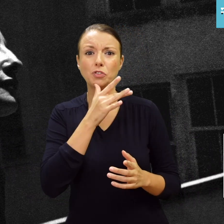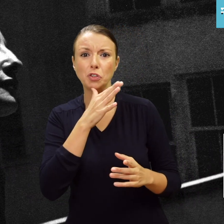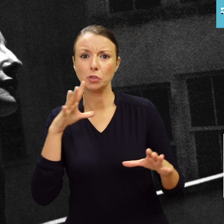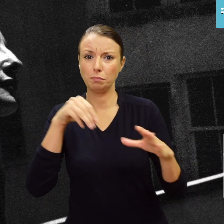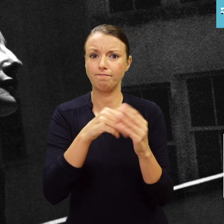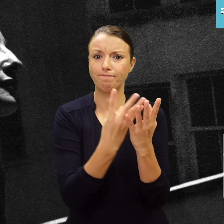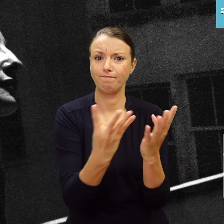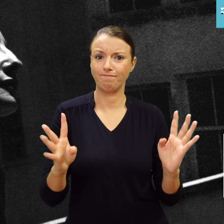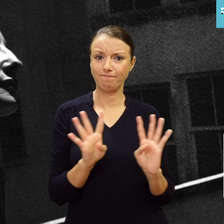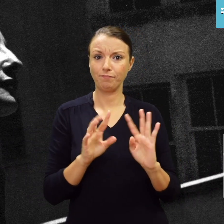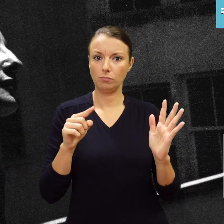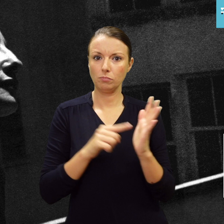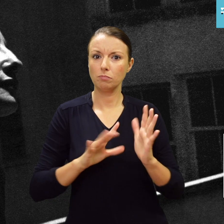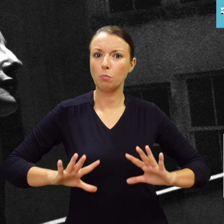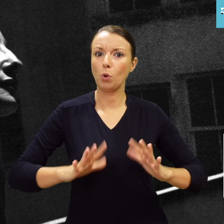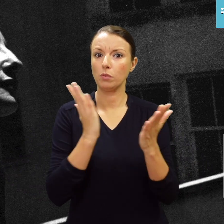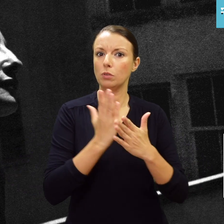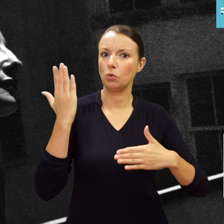oraz istnienia dzielnicy żydowskiej.